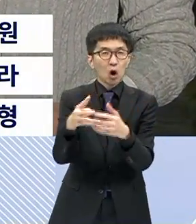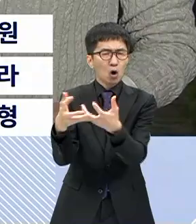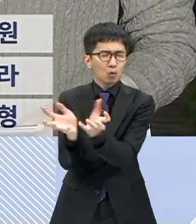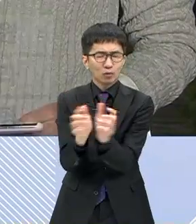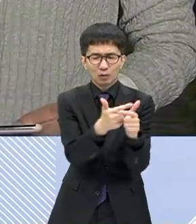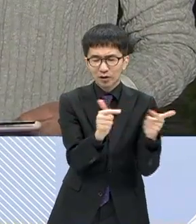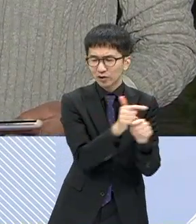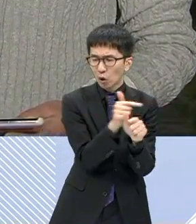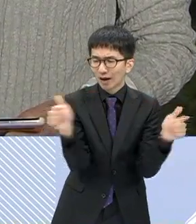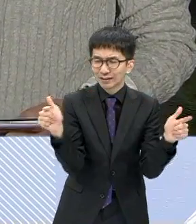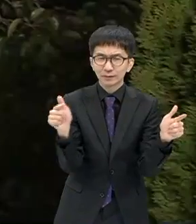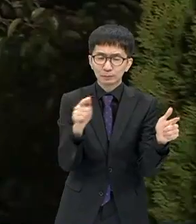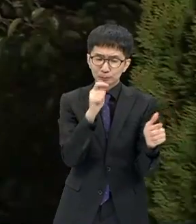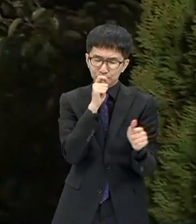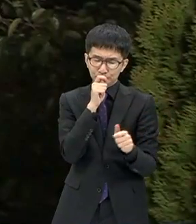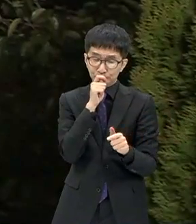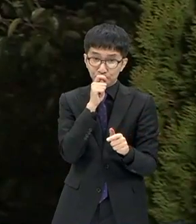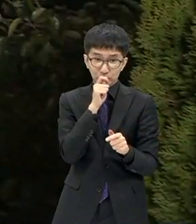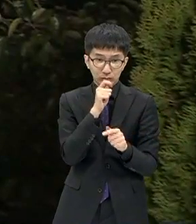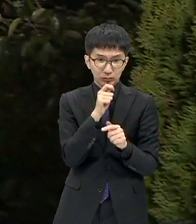표명이 있을 경우에 파장이 만만치 않을 걸로 보입니다.